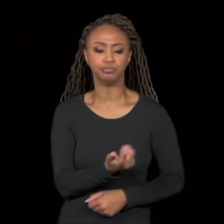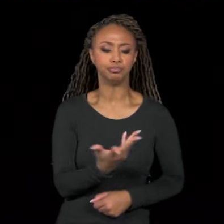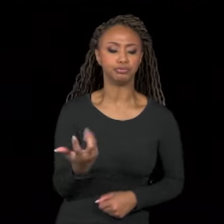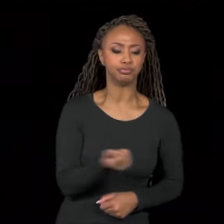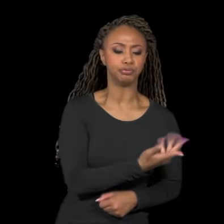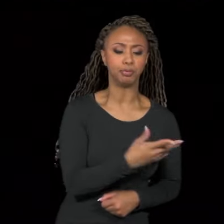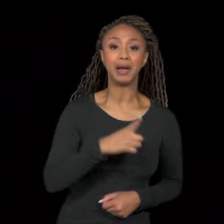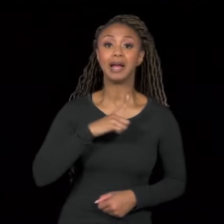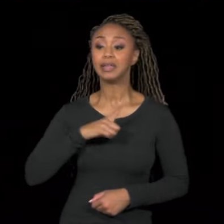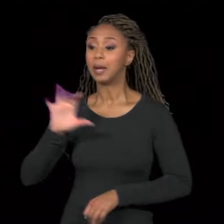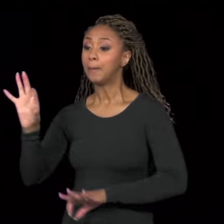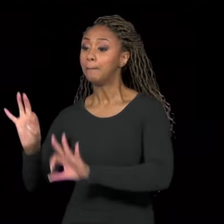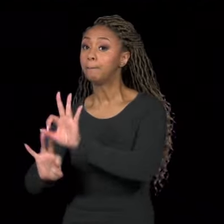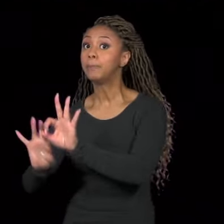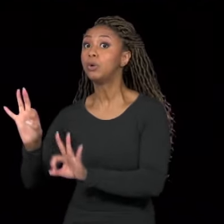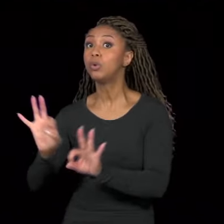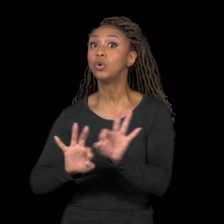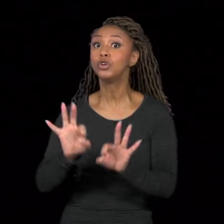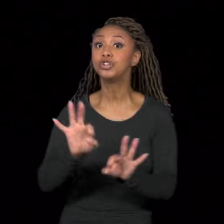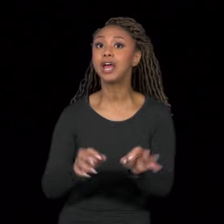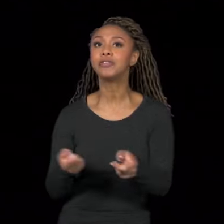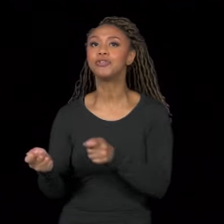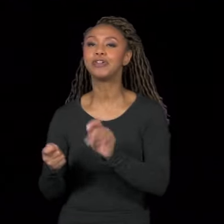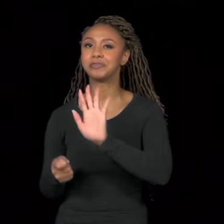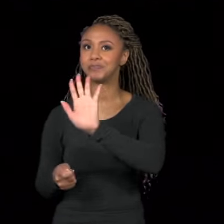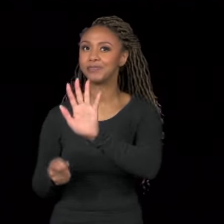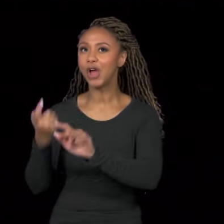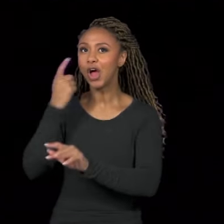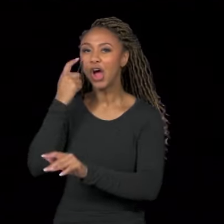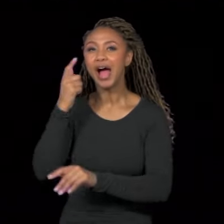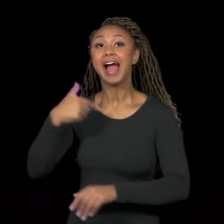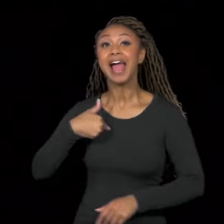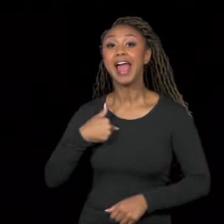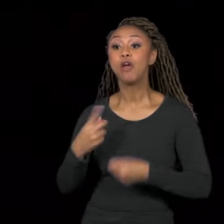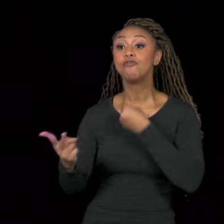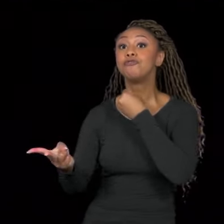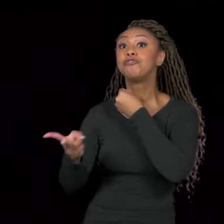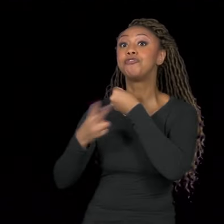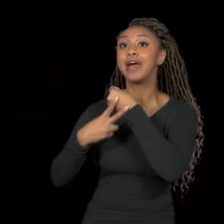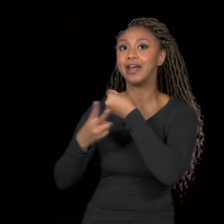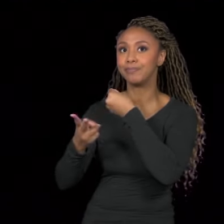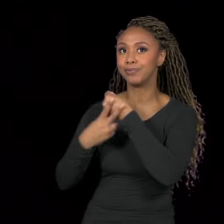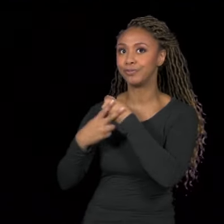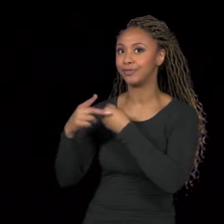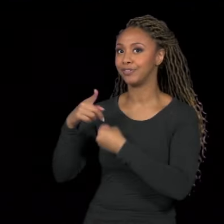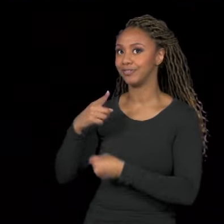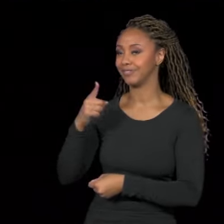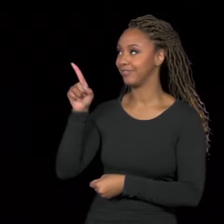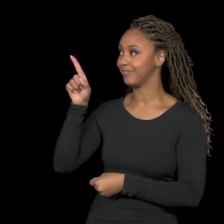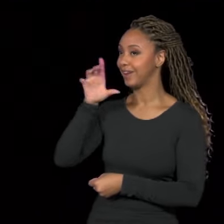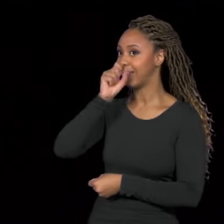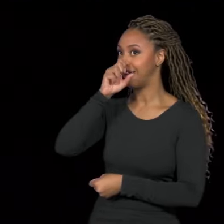PARECE QUE É AULA DE PORTUGUÊS, NÉ, ESTOU MARCANDO AQUI OS VERBOS, MAS NÃO É. NA VERDADE, ISSO AQUI É QUE CARACTERIZA REALMENTE A RELAÇÃO